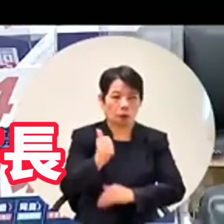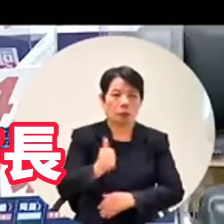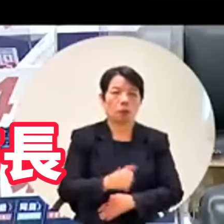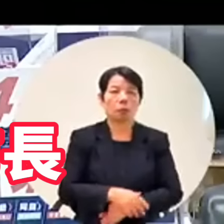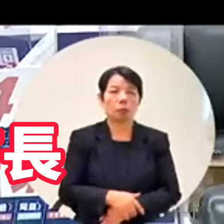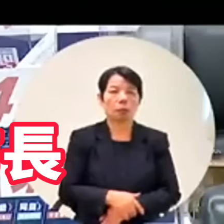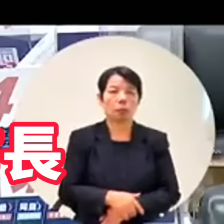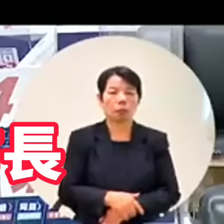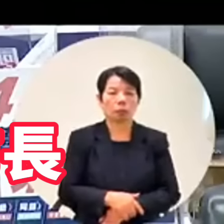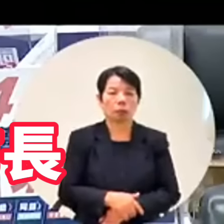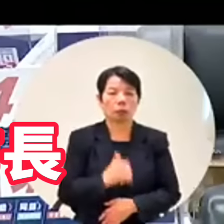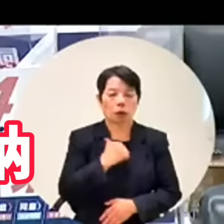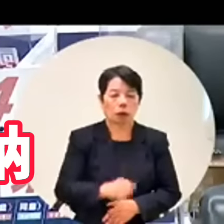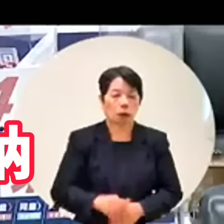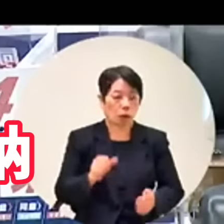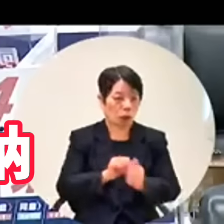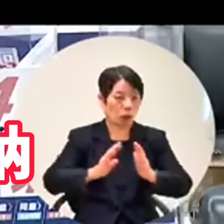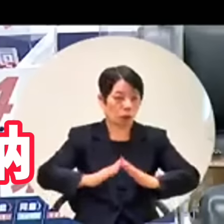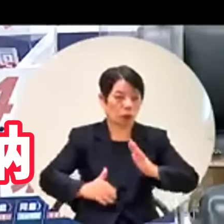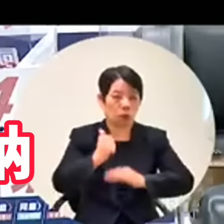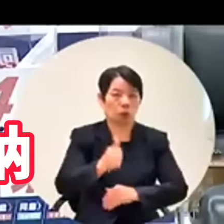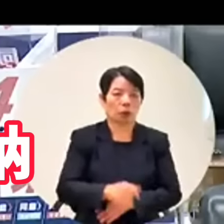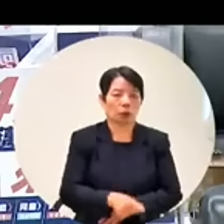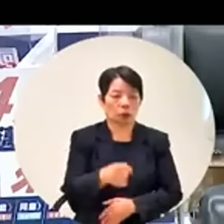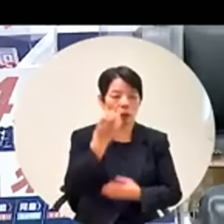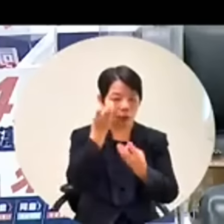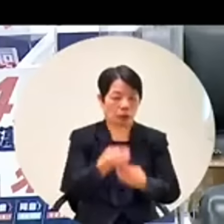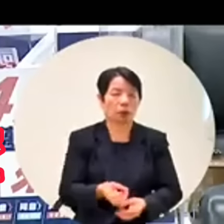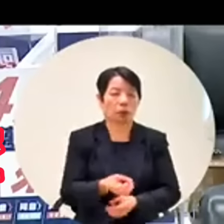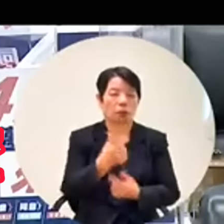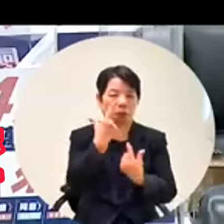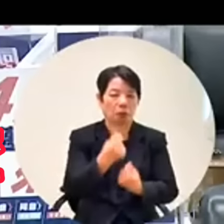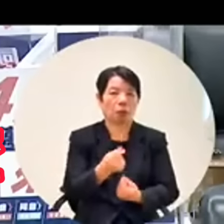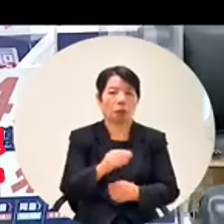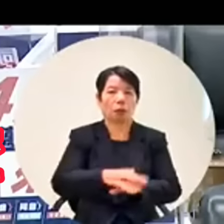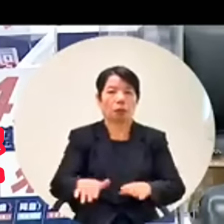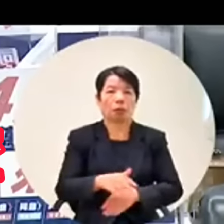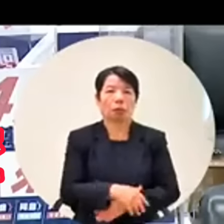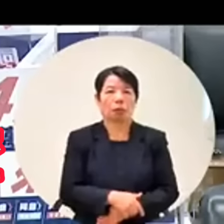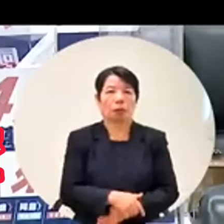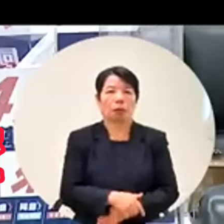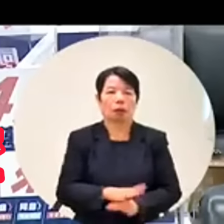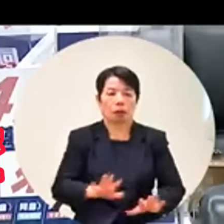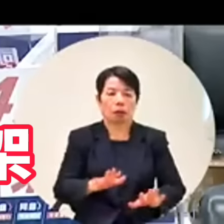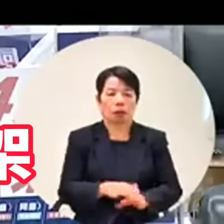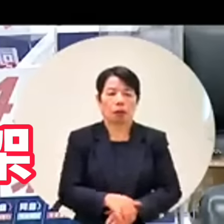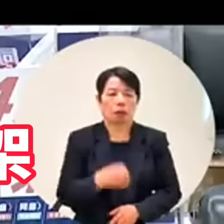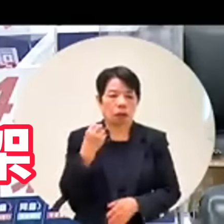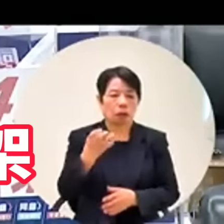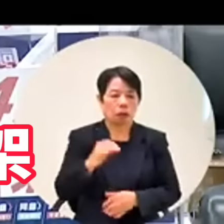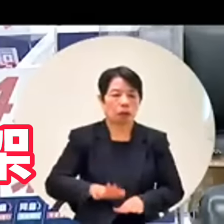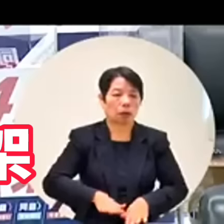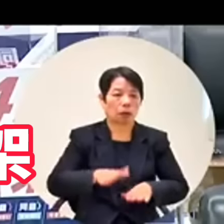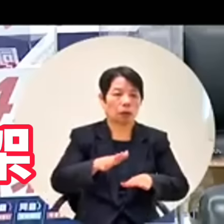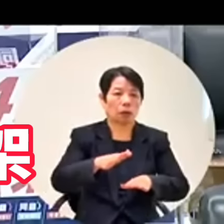就是你的副市長 你真的可憐吶 你被新潮流 被湧言會綁架